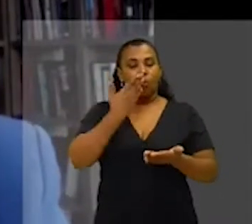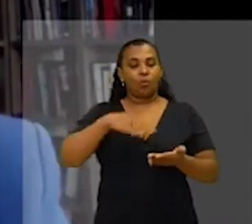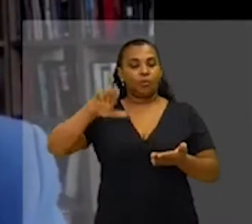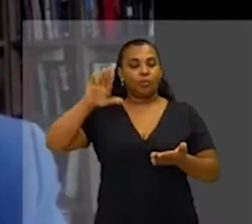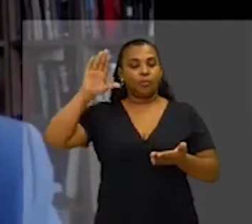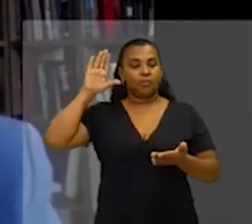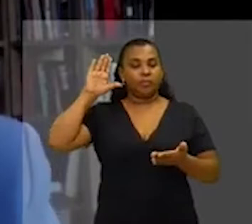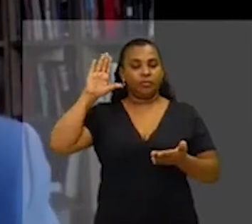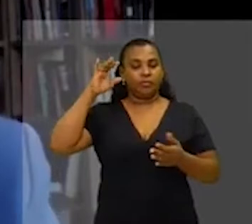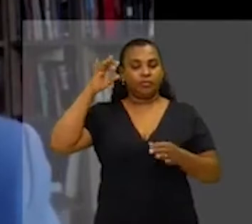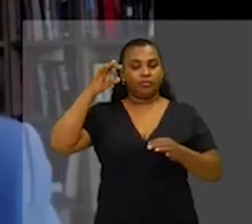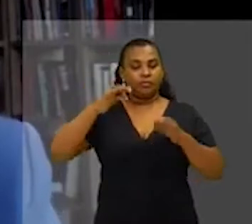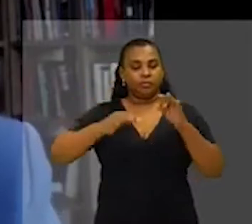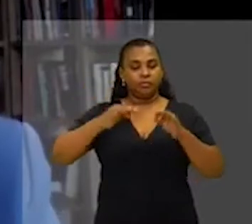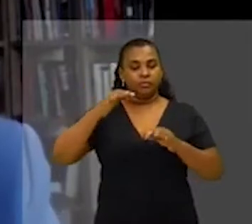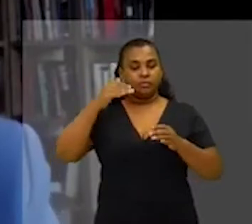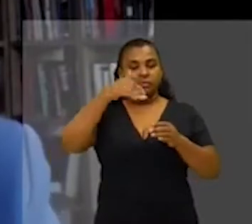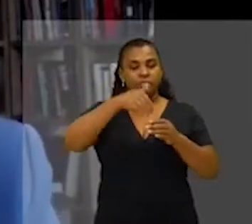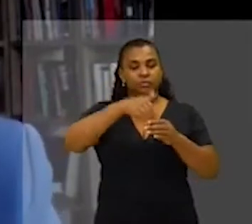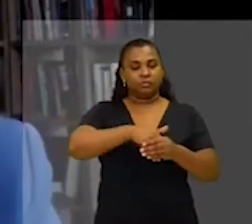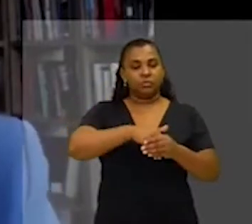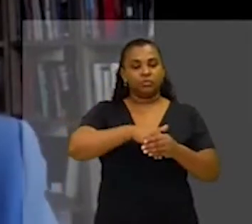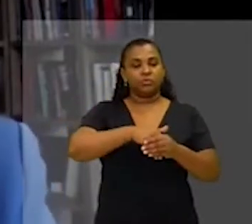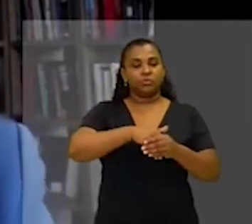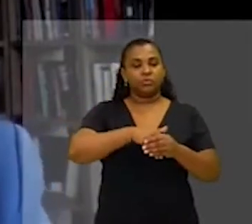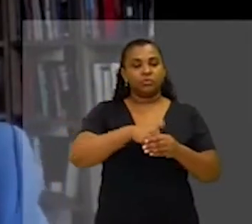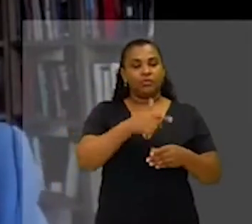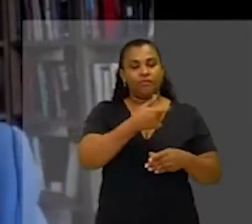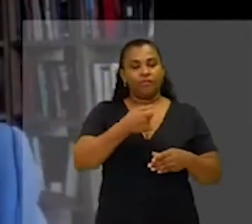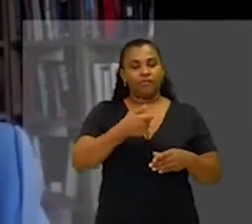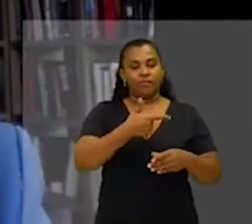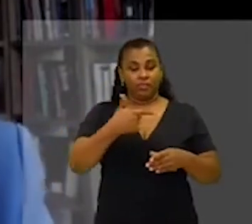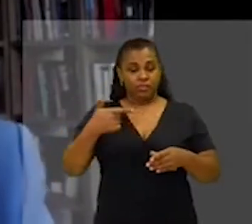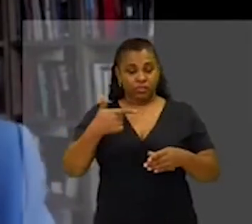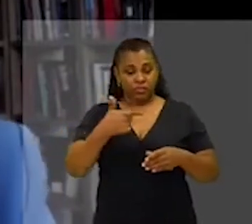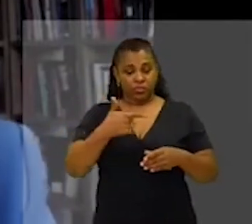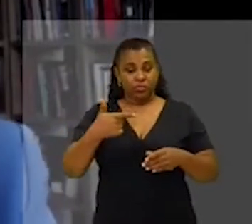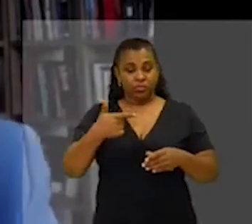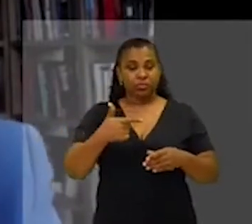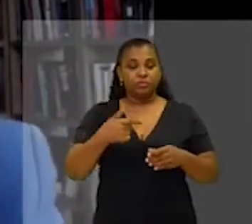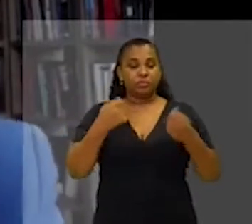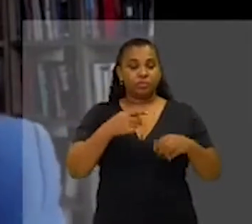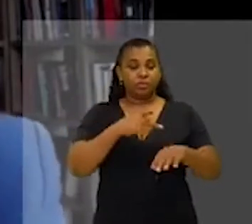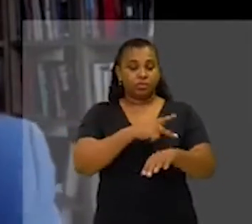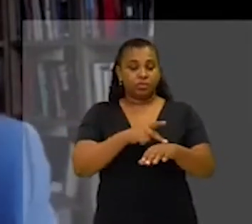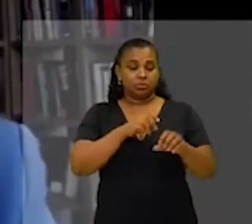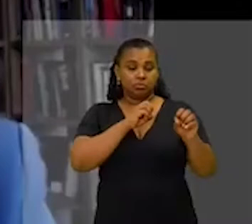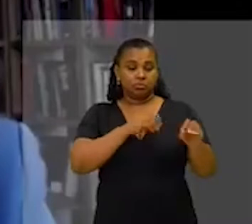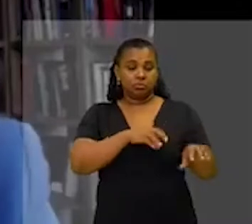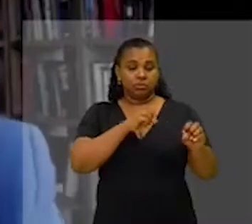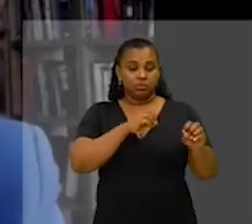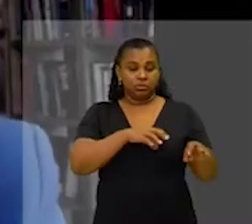tratar de modo pedagógico o assunto candidaturas falecidas eu fico por aqui lamento gostaria